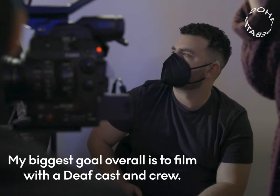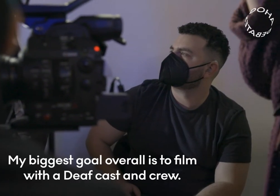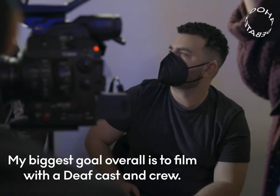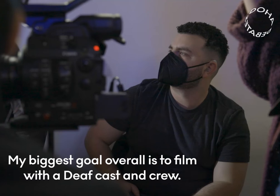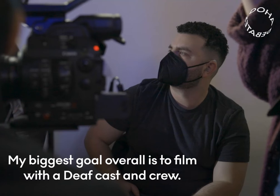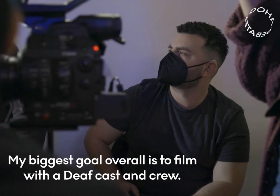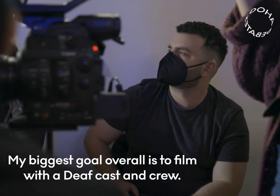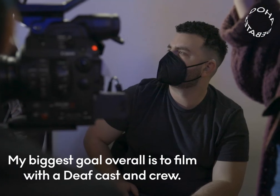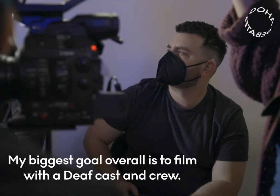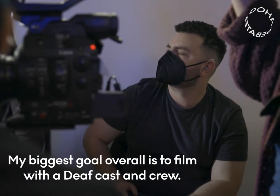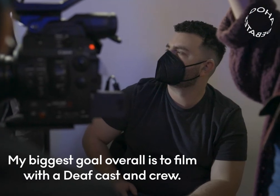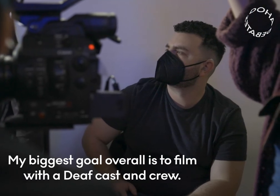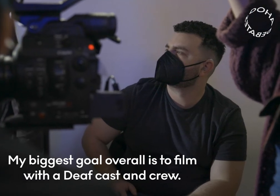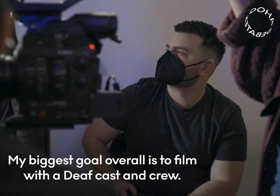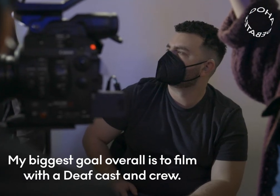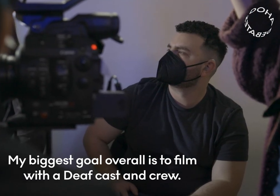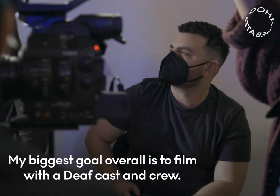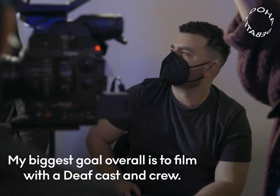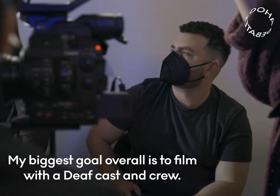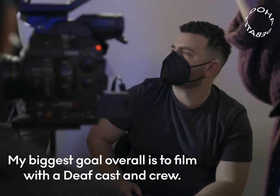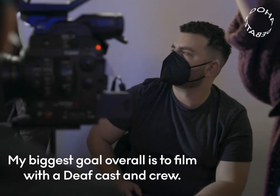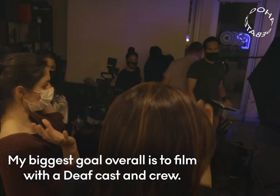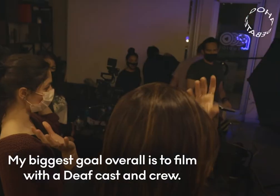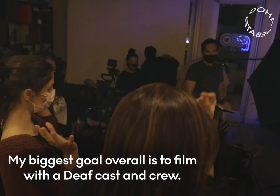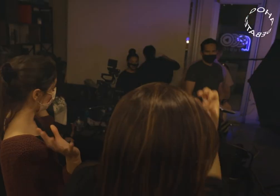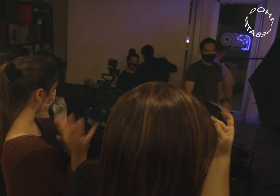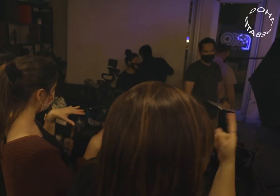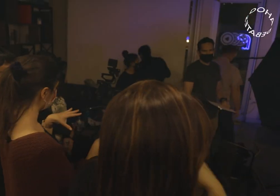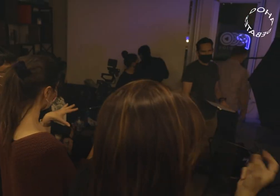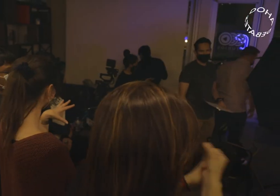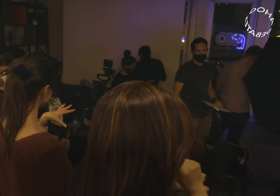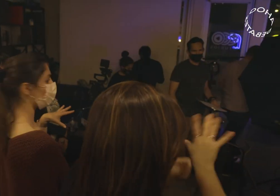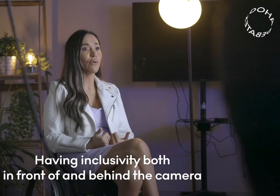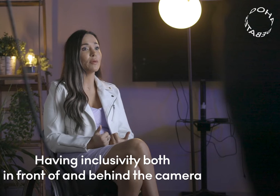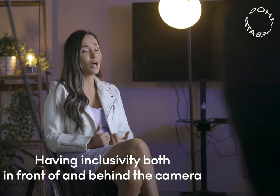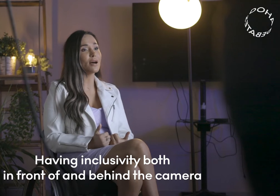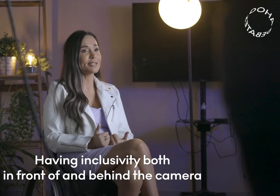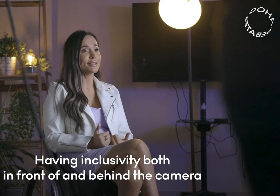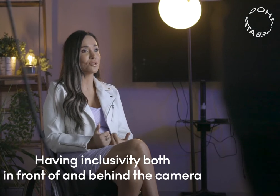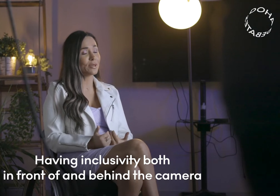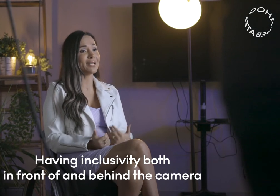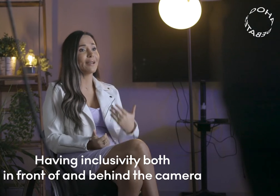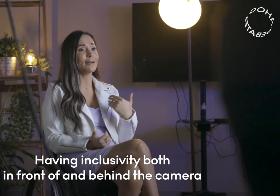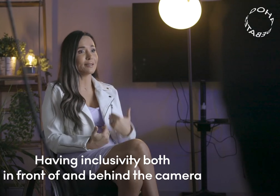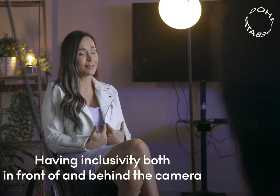هدفي الأكبر بشكل عام هو التصوير مع طاقم عمل من الصمّ. وجود شمولية للجميع